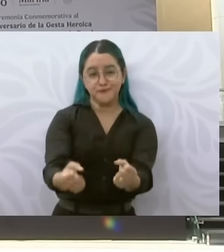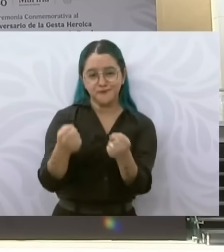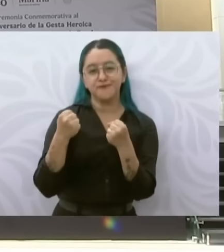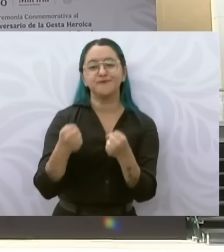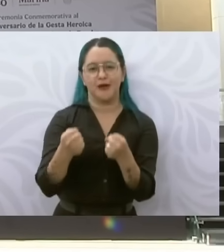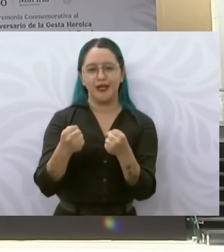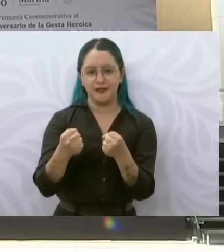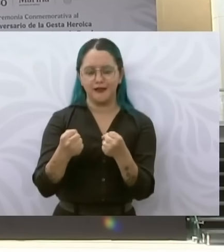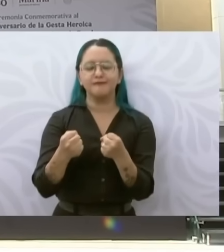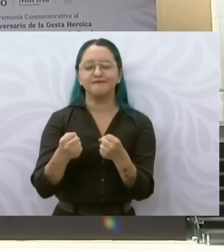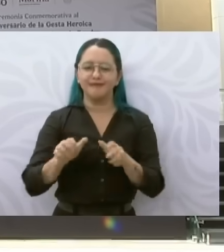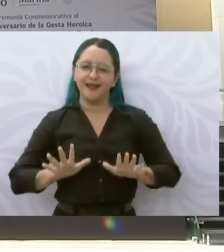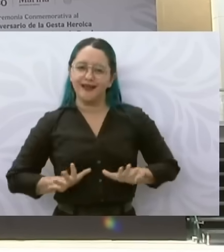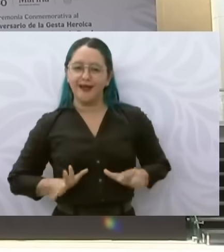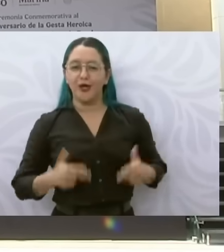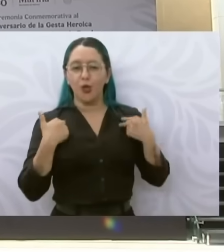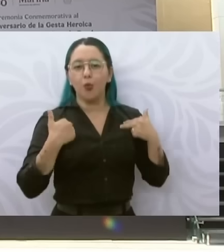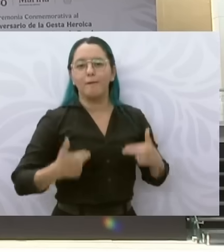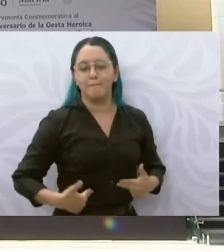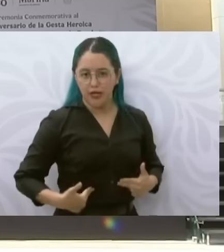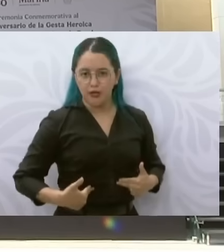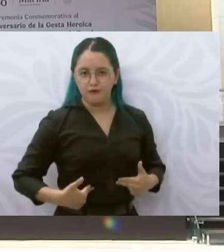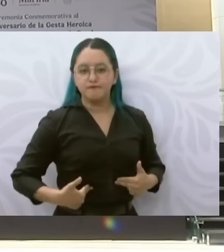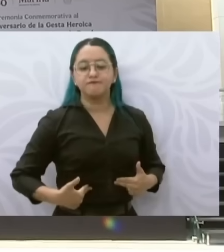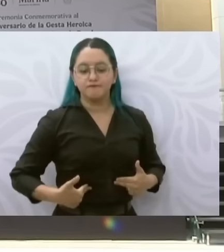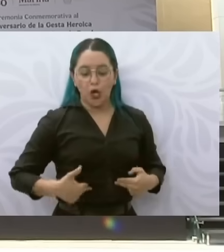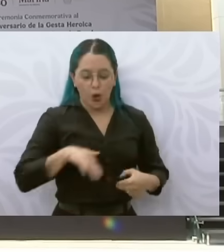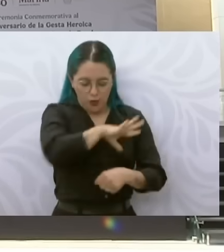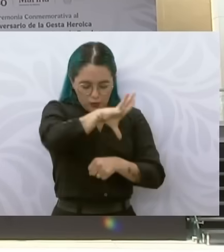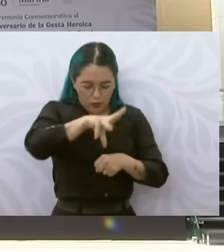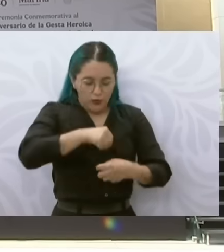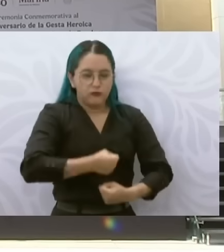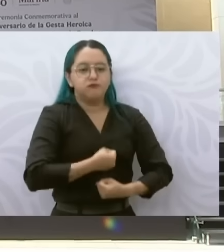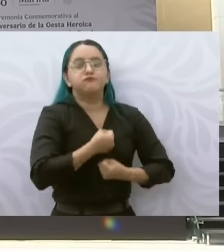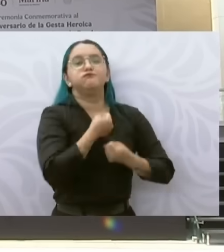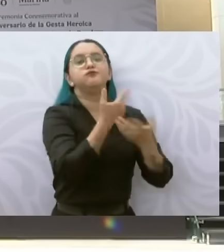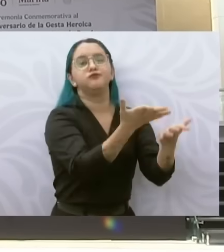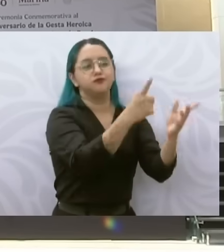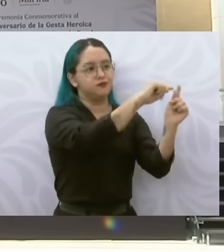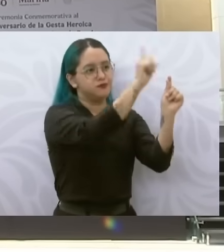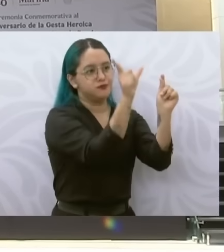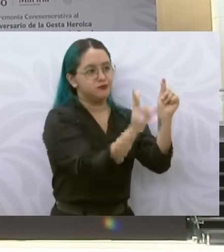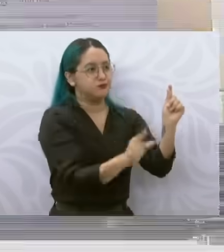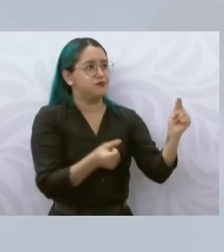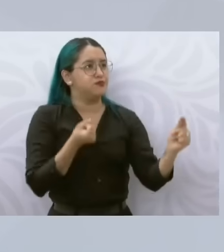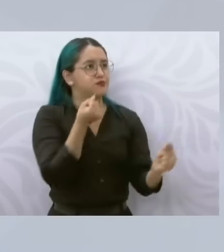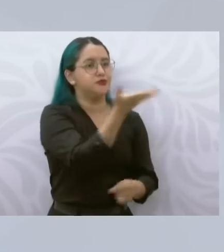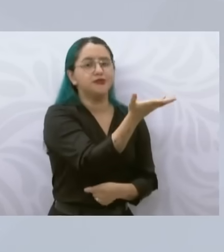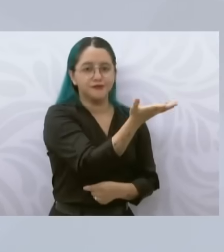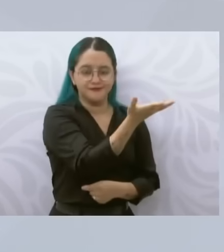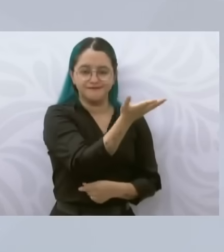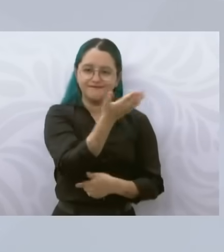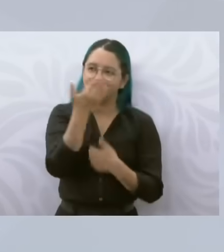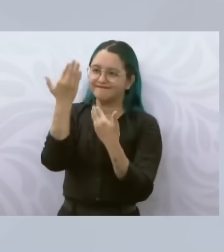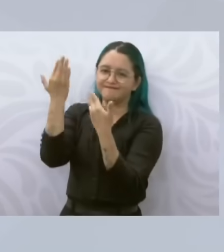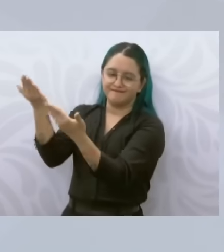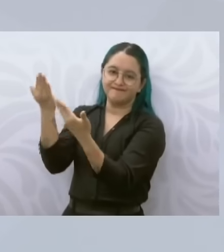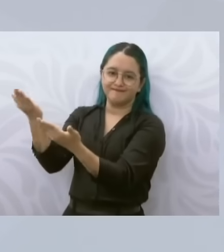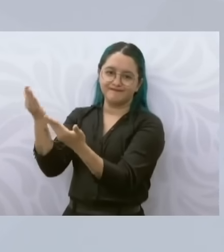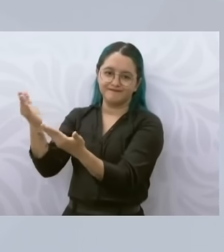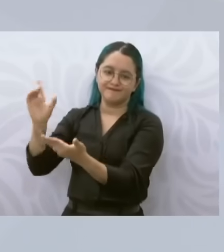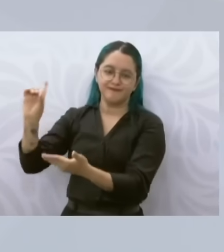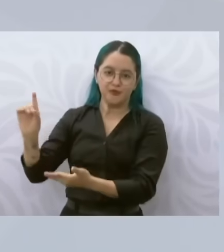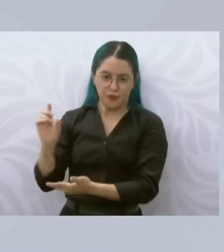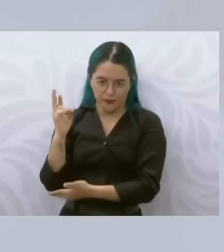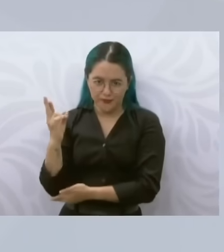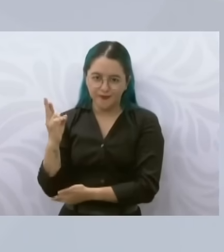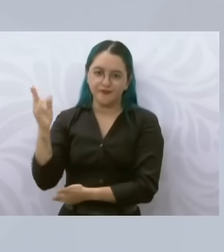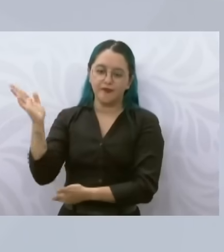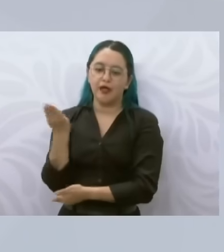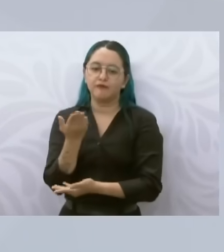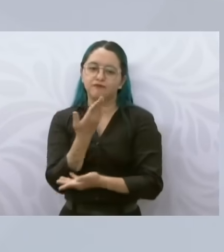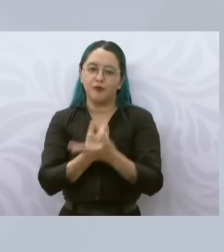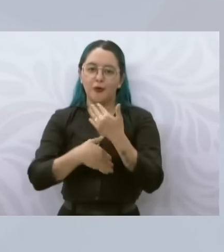más humana y entregada plenamente a nuestra nación doctora Claudia Shembardo presidenta